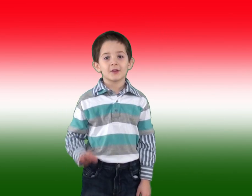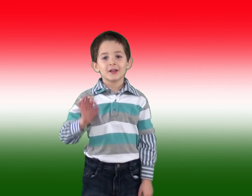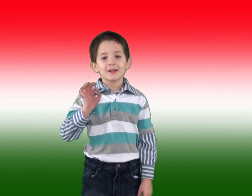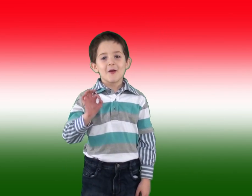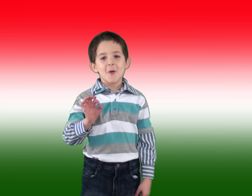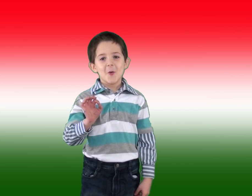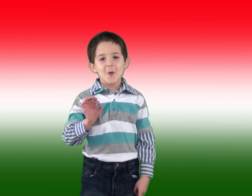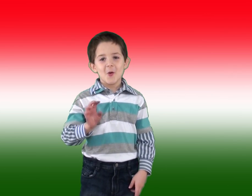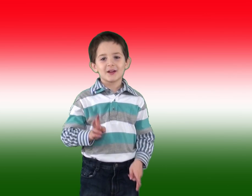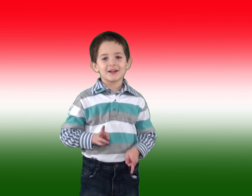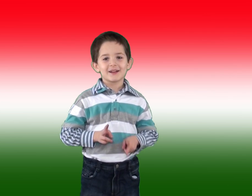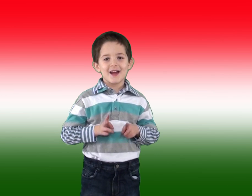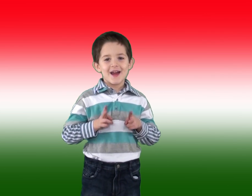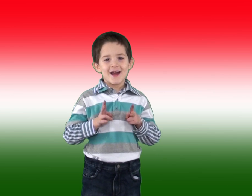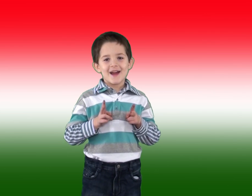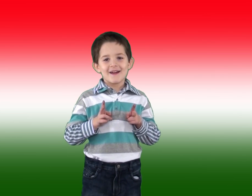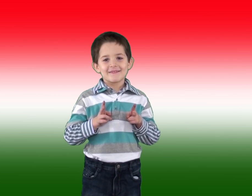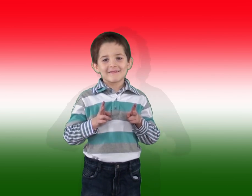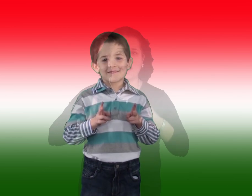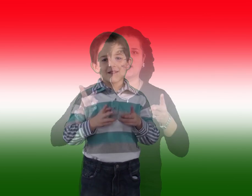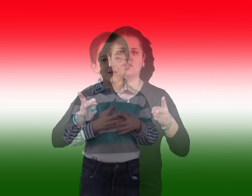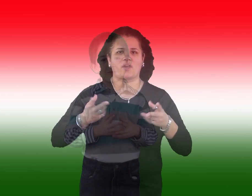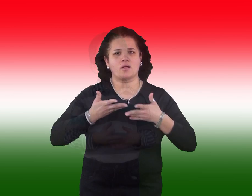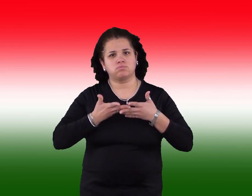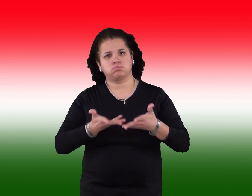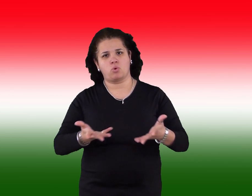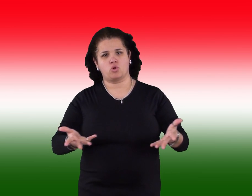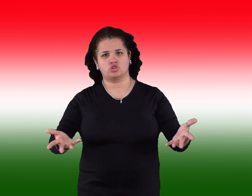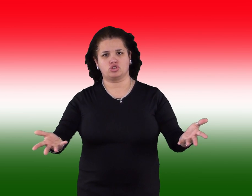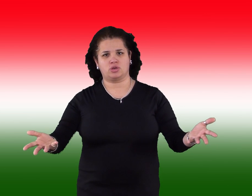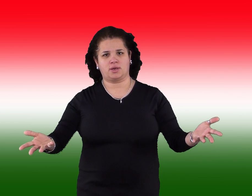Jó kedvvel, bőséggel,